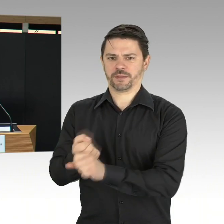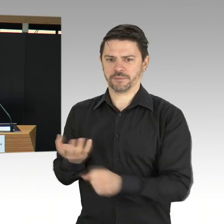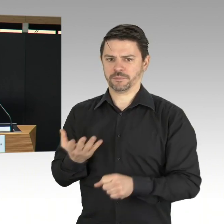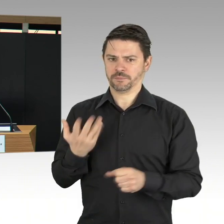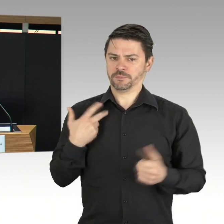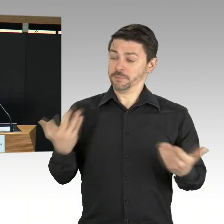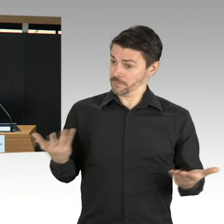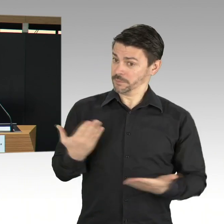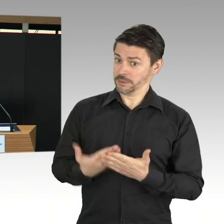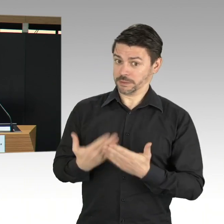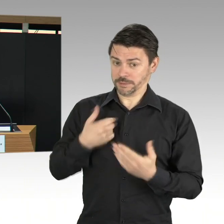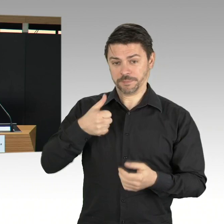(Gelächter)